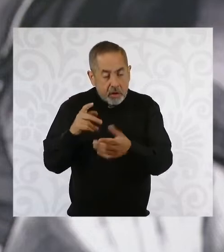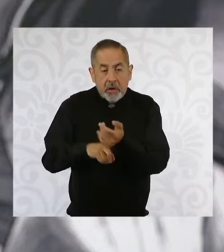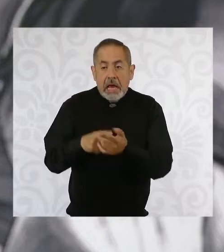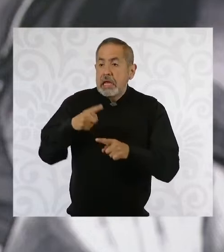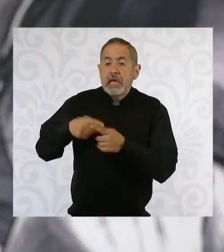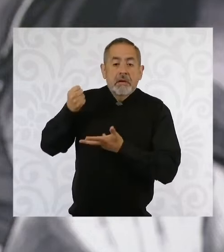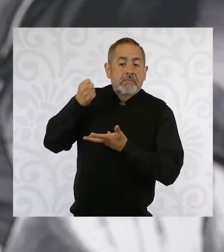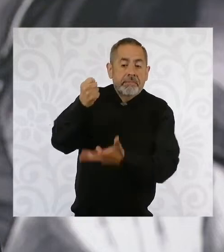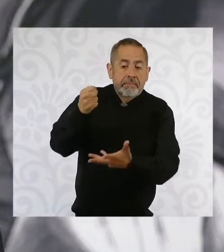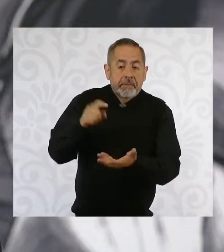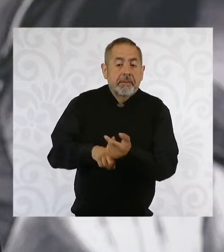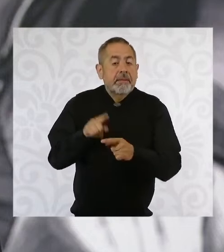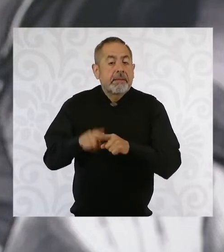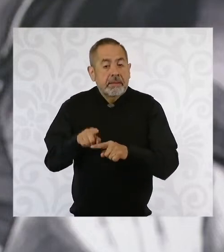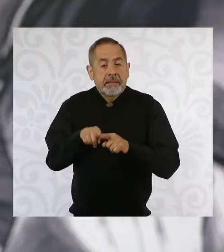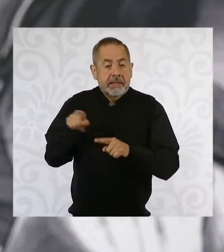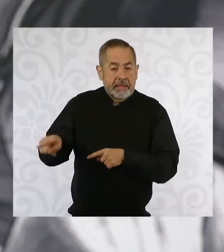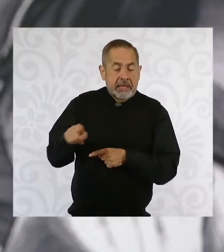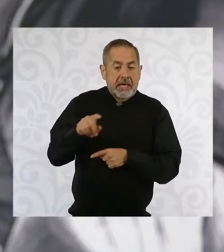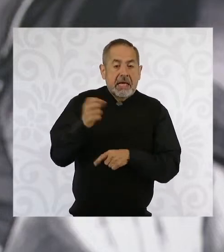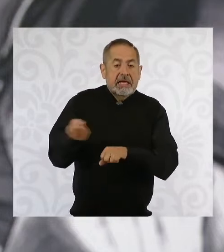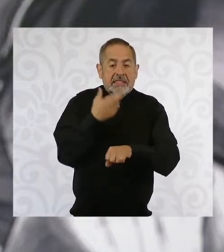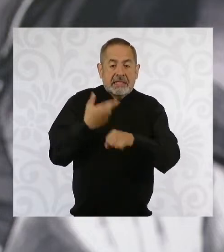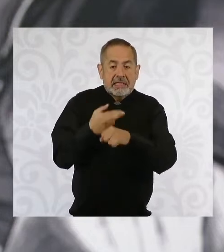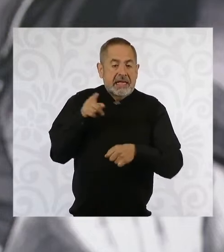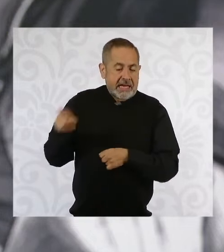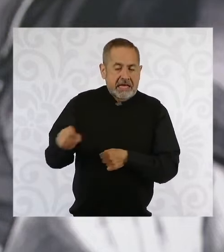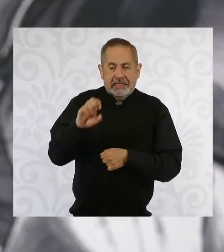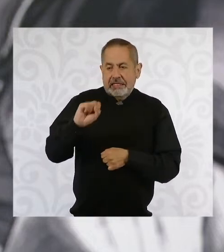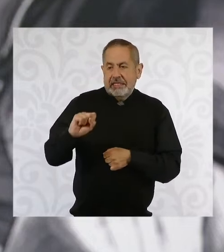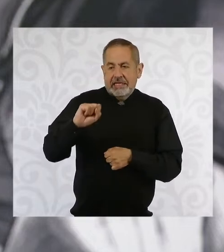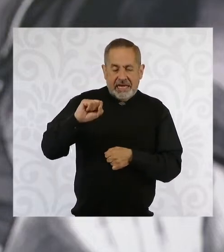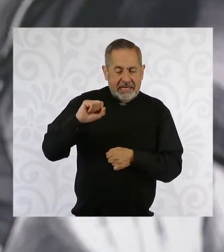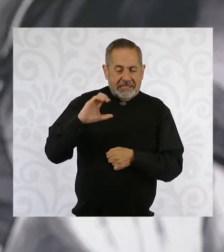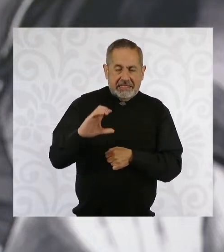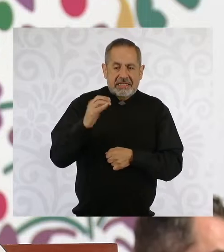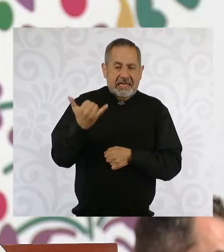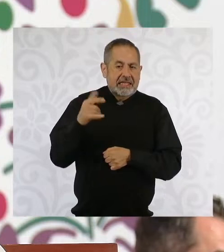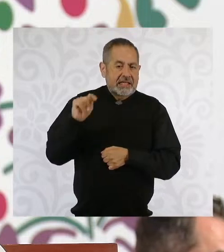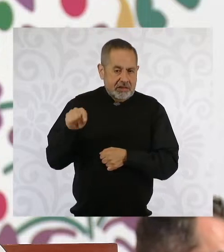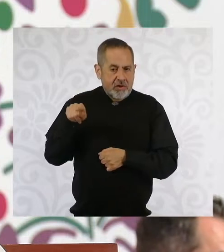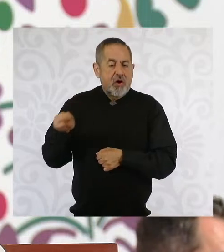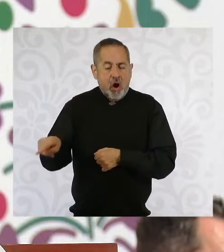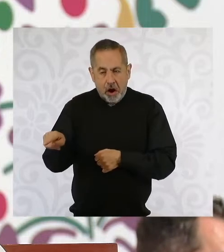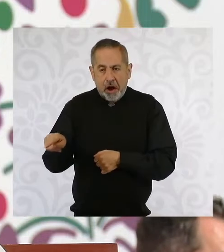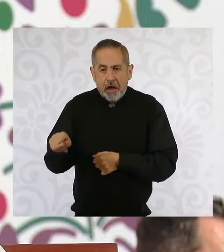secretaría de ciencias y tecnología y así es como este estamos empezando de hecho ya